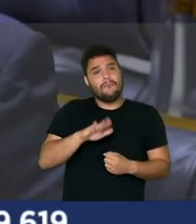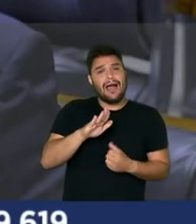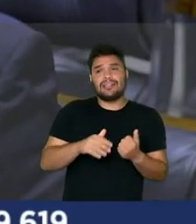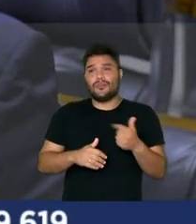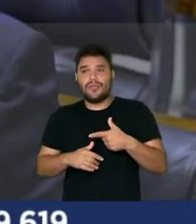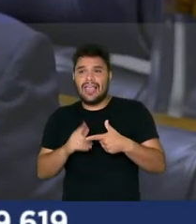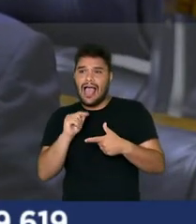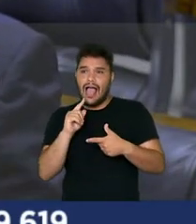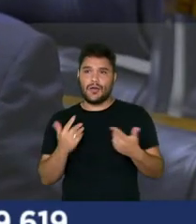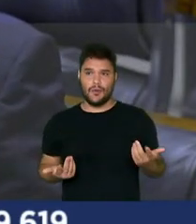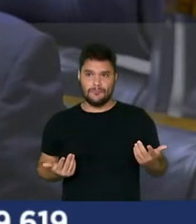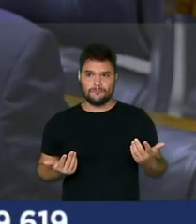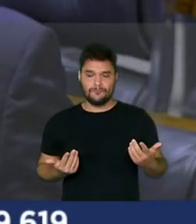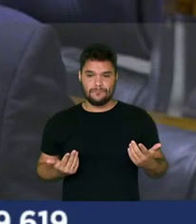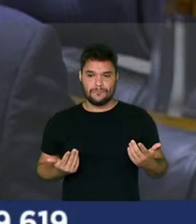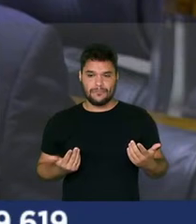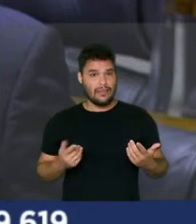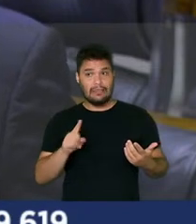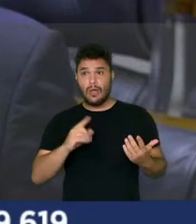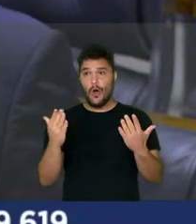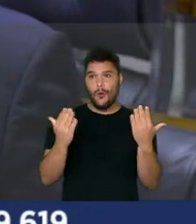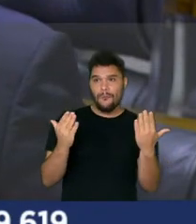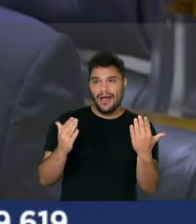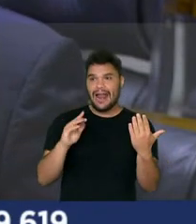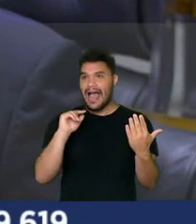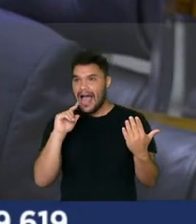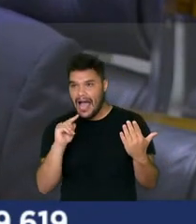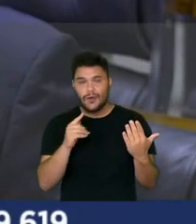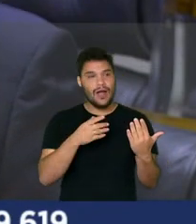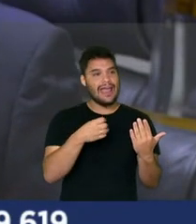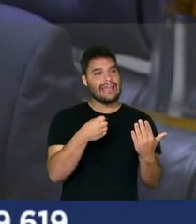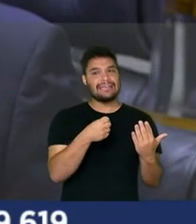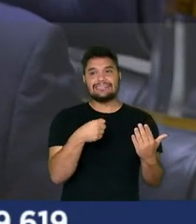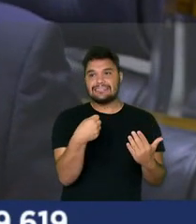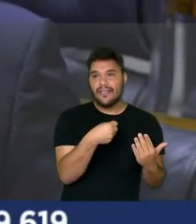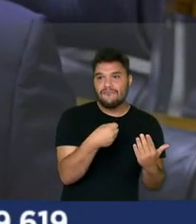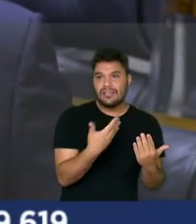PAGA MUITO MAIS TRIBUTOS QUE ÁGUA. NINGUÉM COMPARA TRIBUTAÇÃO INCIDENTE SOBRE CERVO ENCHA E SOBRE ÁGUA, NA